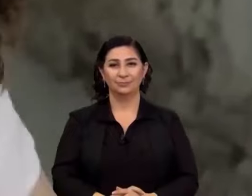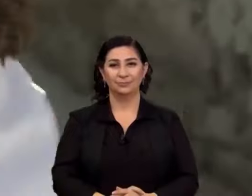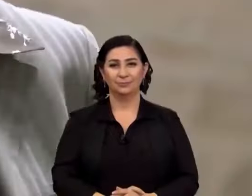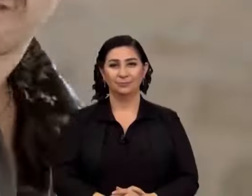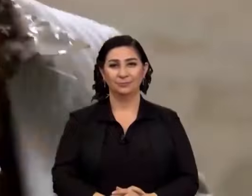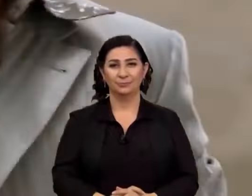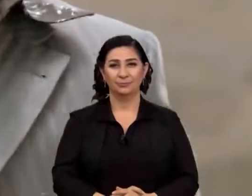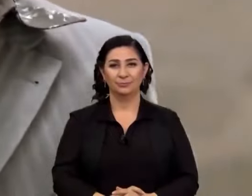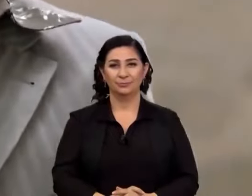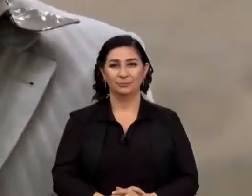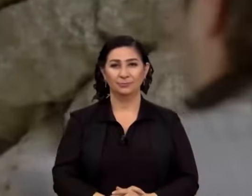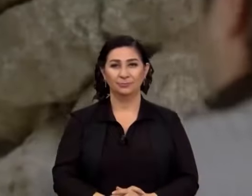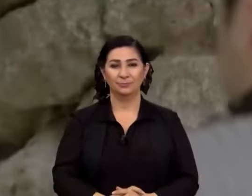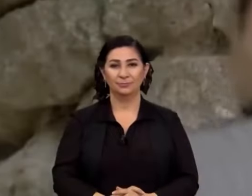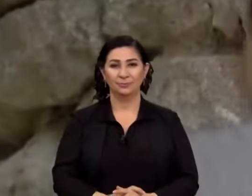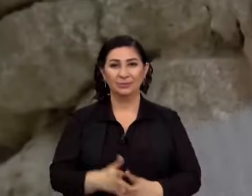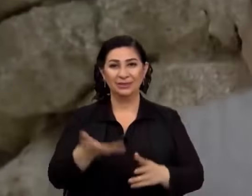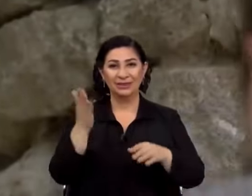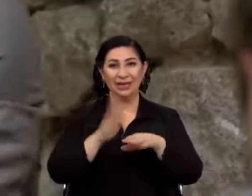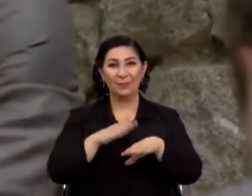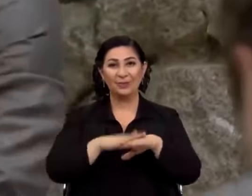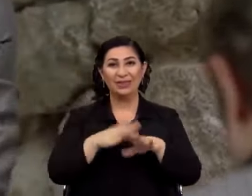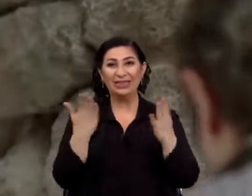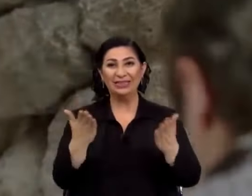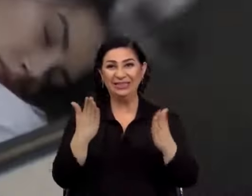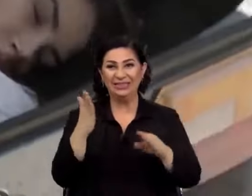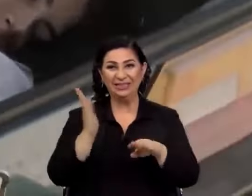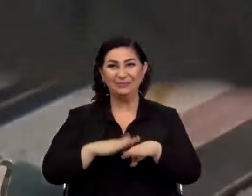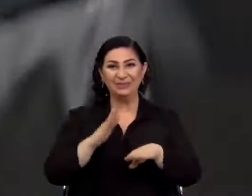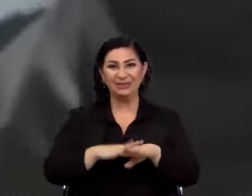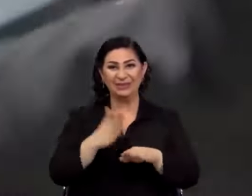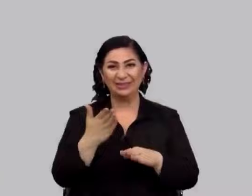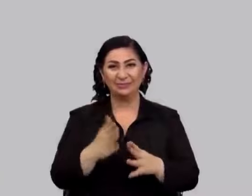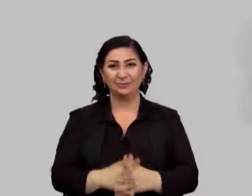Buyur Ne yaptın lan Ne yaptın